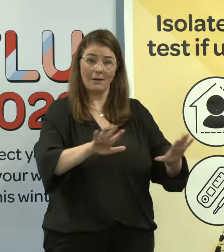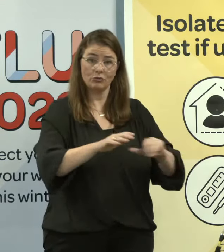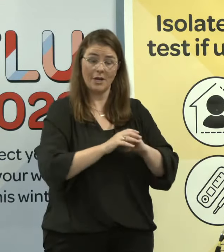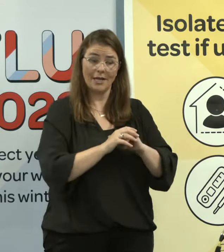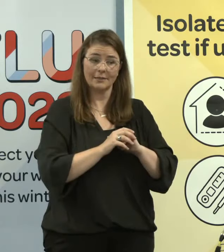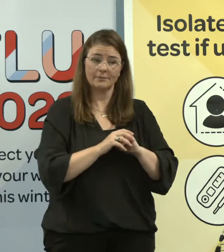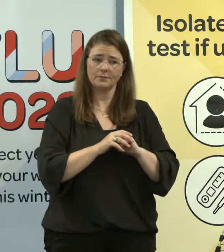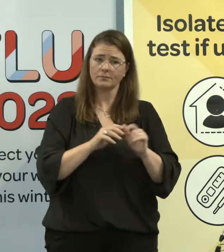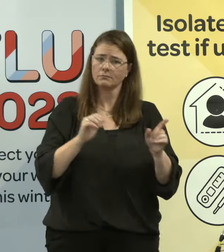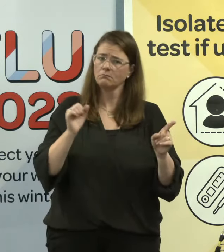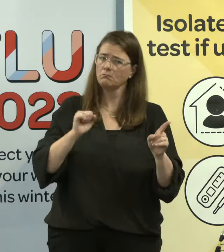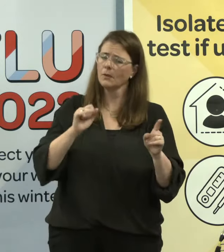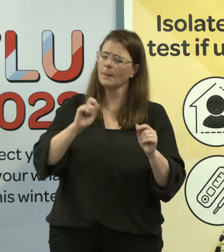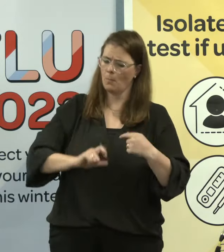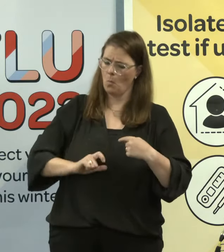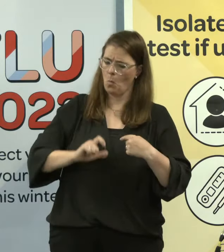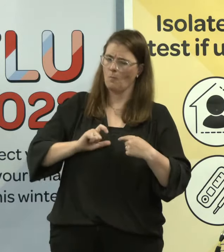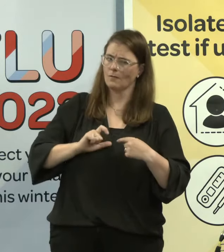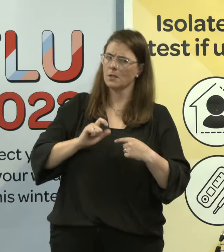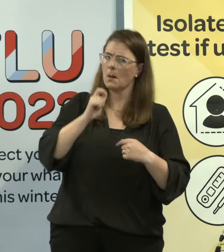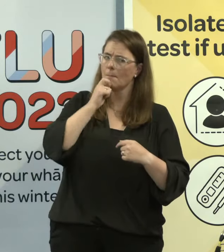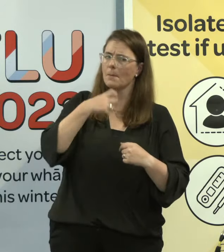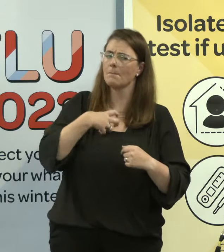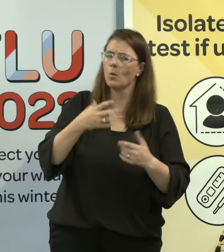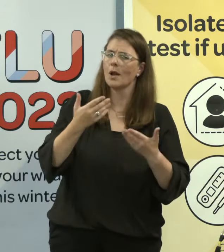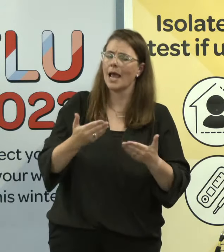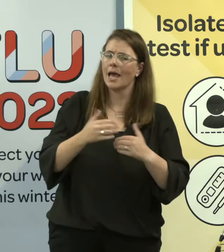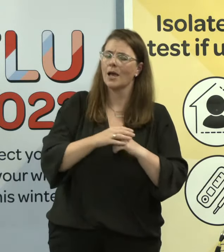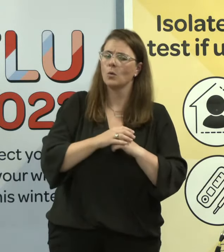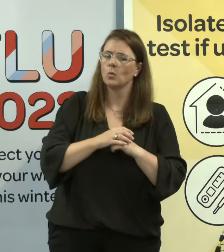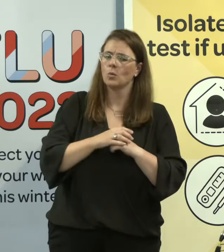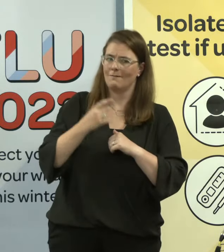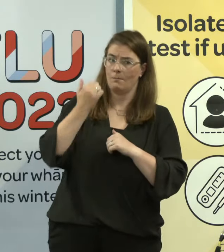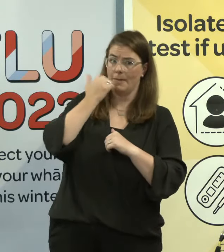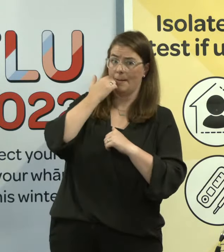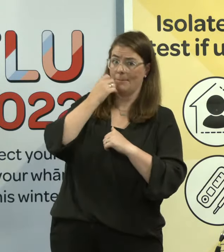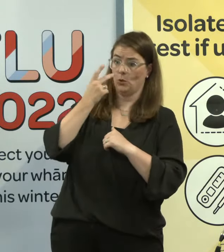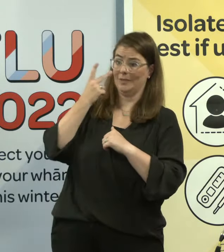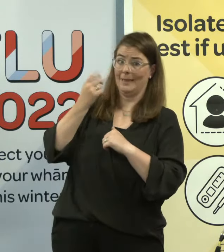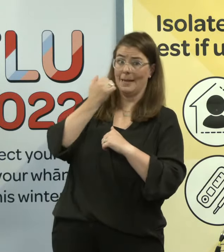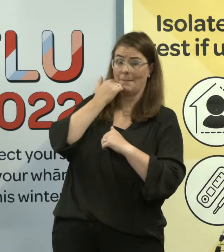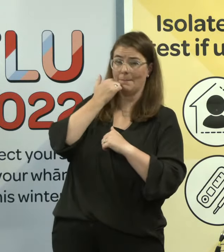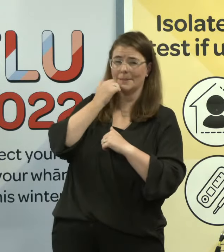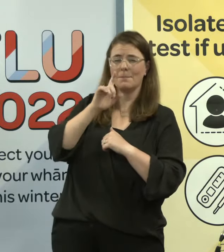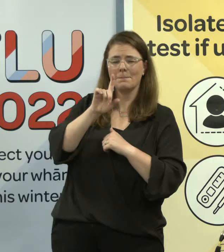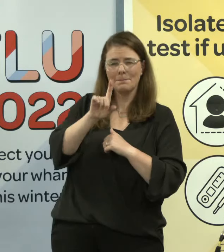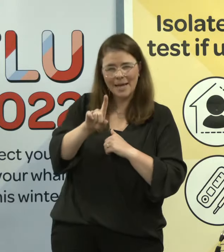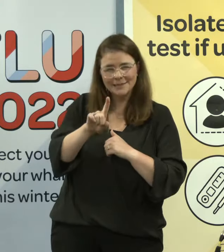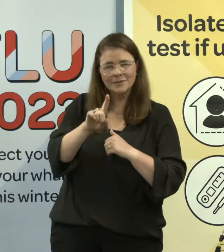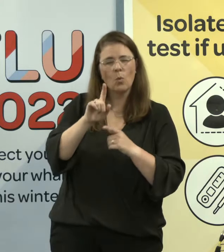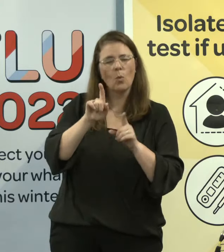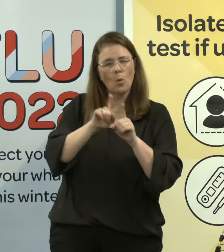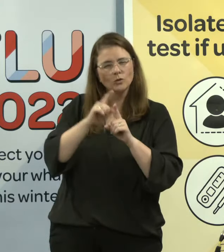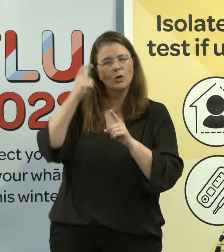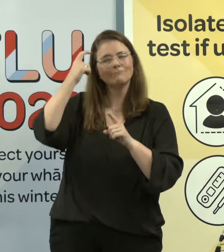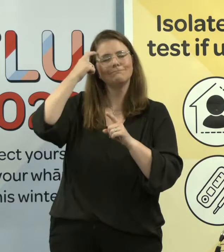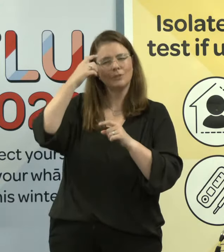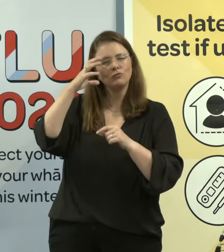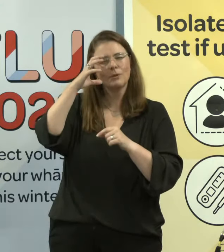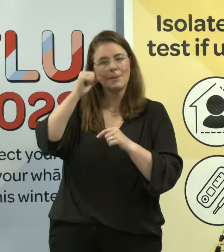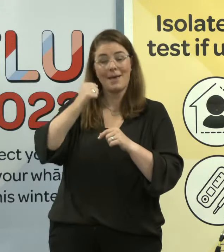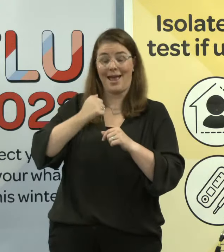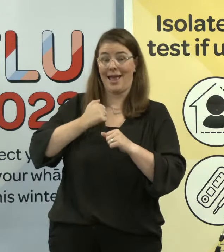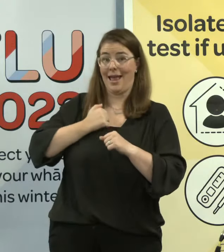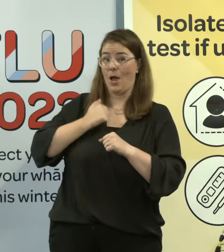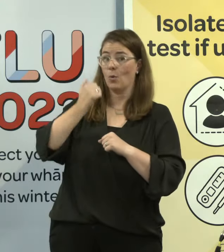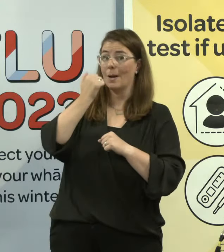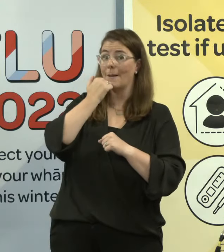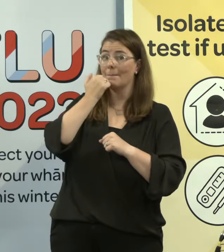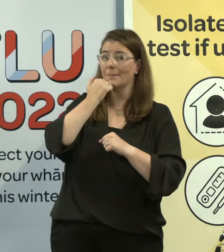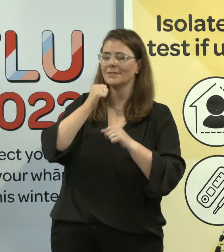Na kua piki te pakarutanga?